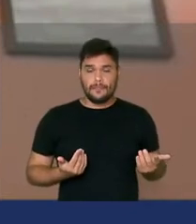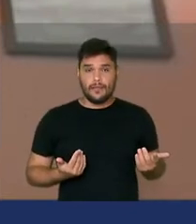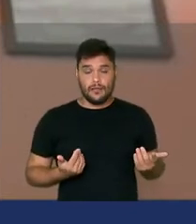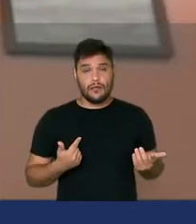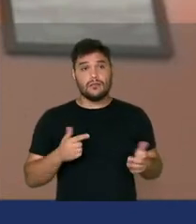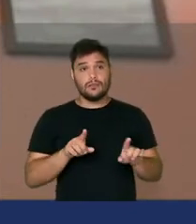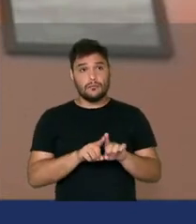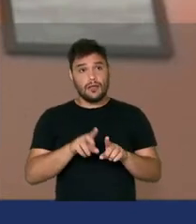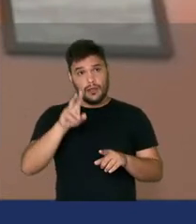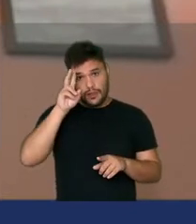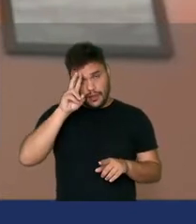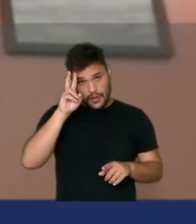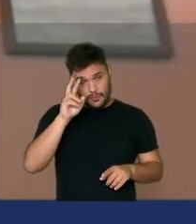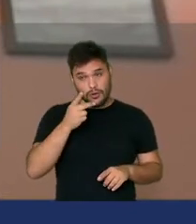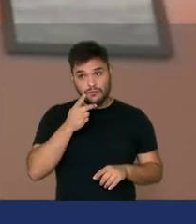A SER VOTADO SÓ FOI DE RECONHECIMENTO DO PLENÁRIO